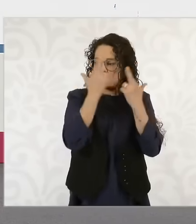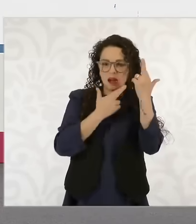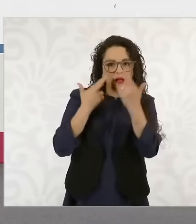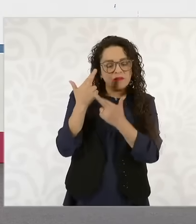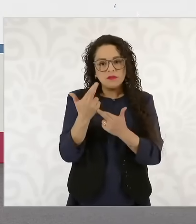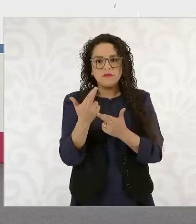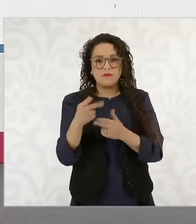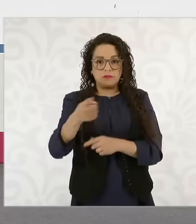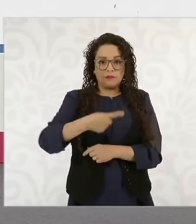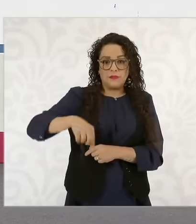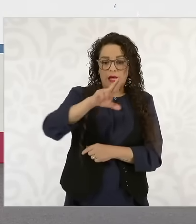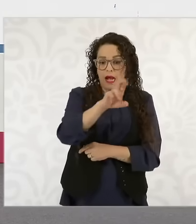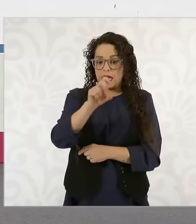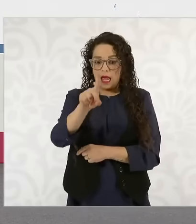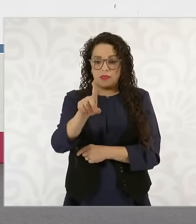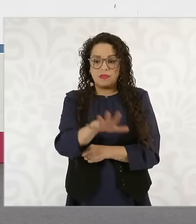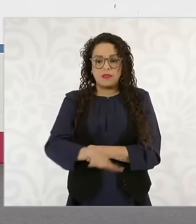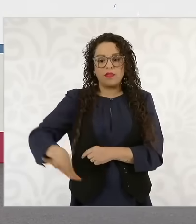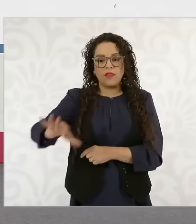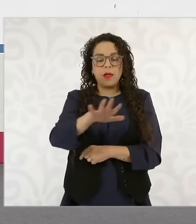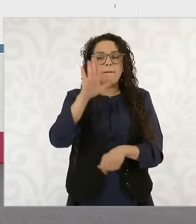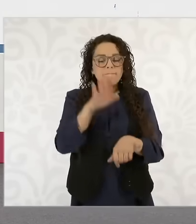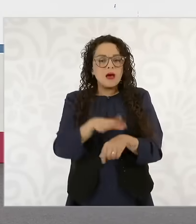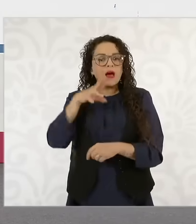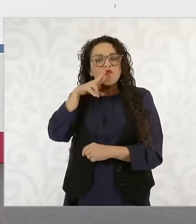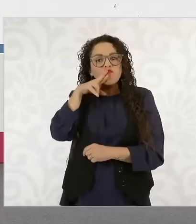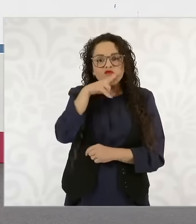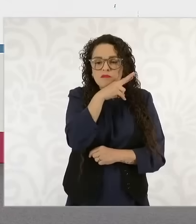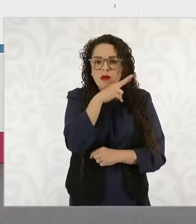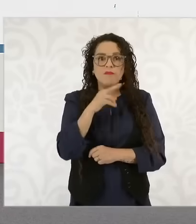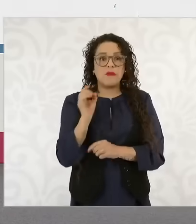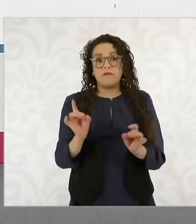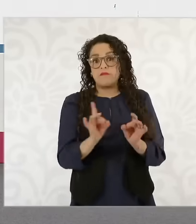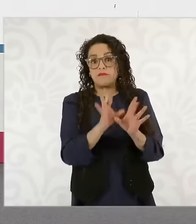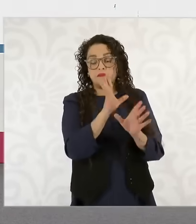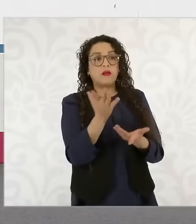nuestra red para poder atender con más prontitud las interrupciones que se puedan presentar en esta